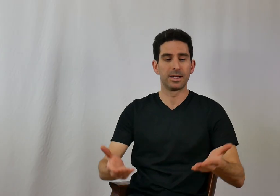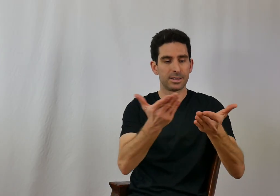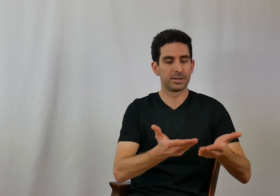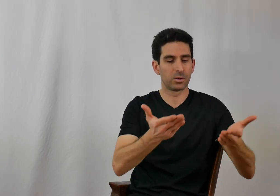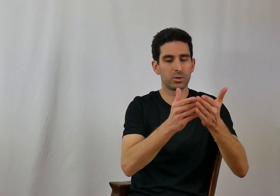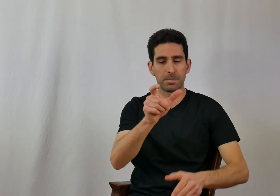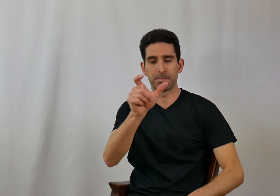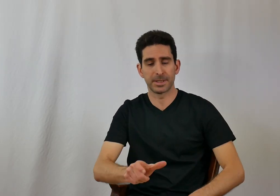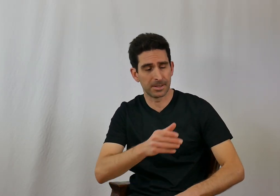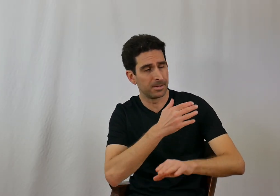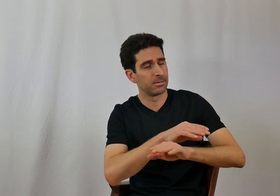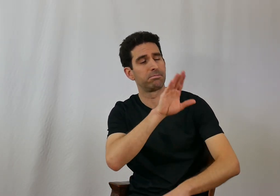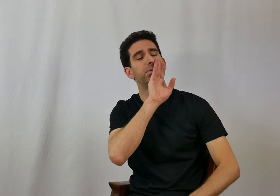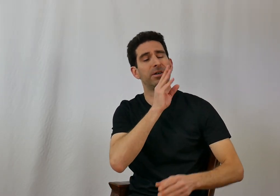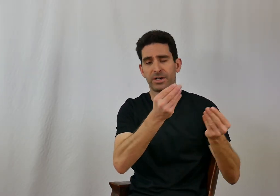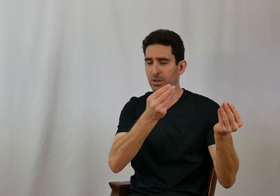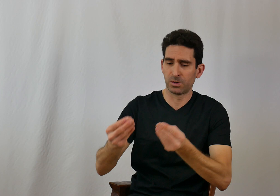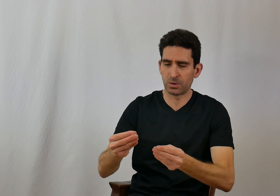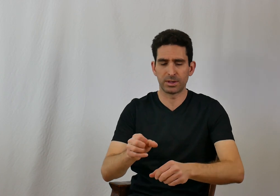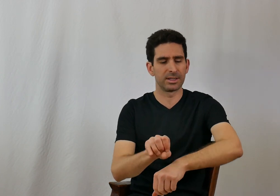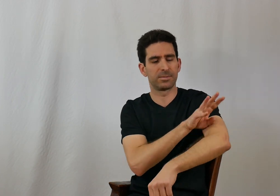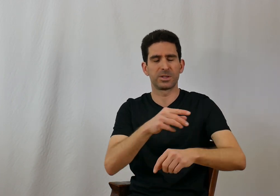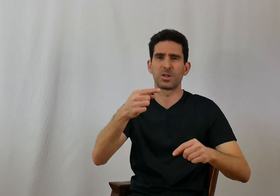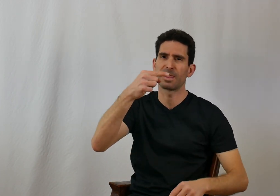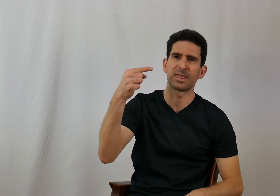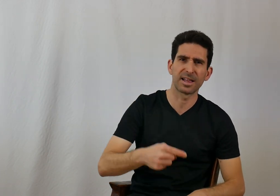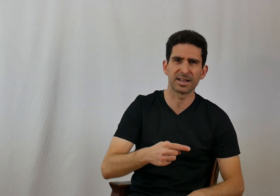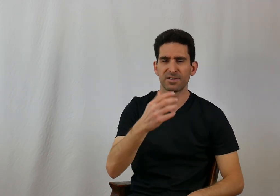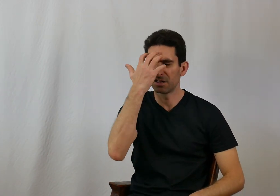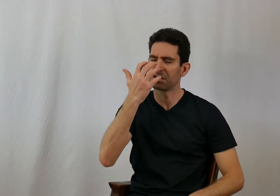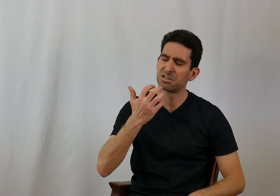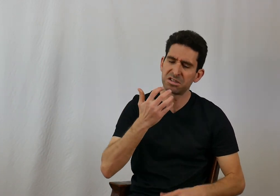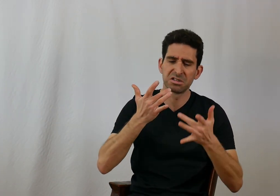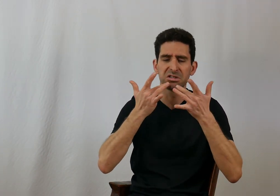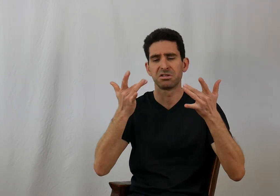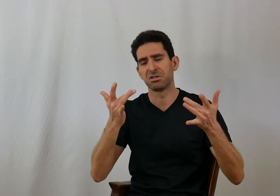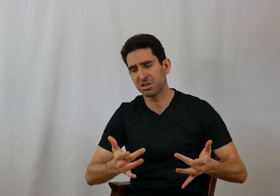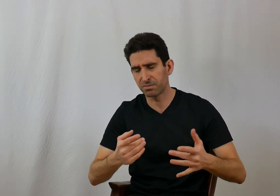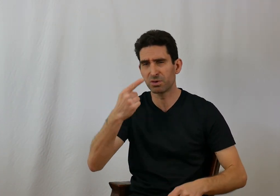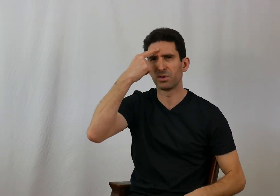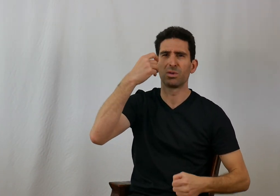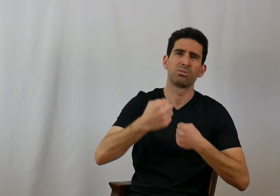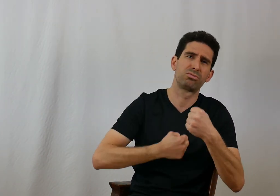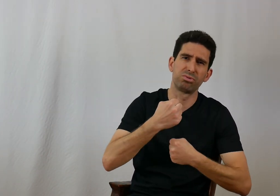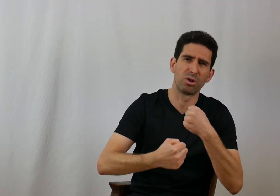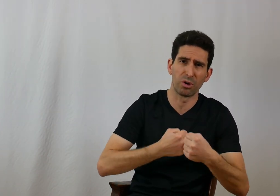C'est quand face à une situation qui génère des émotions négatives à une personne, la tristesse, la déception, la souffrance morale,